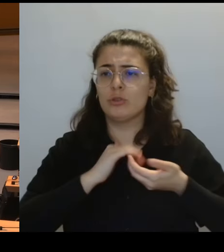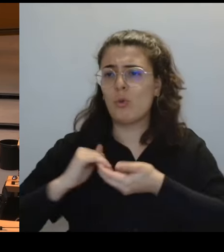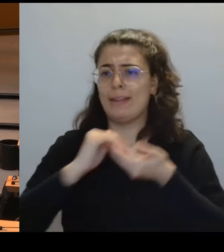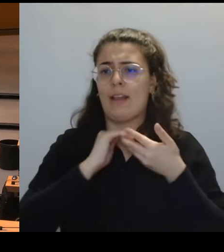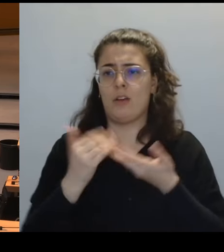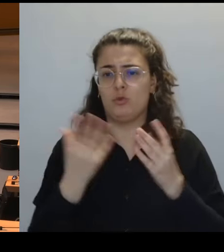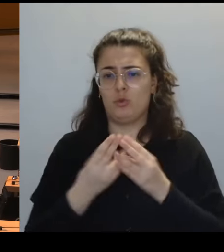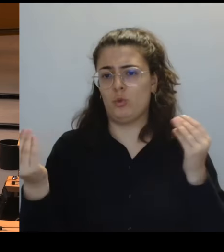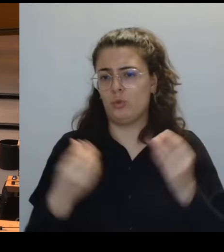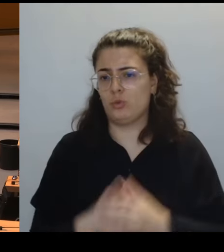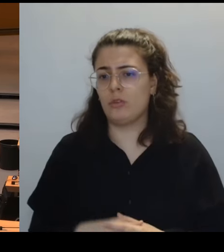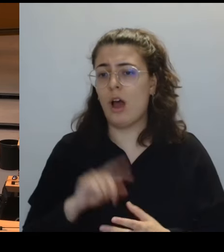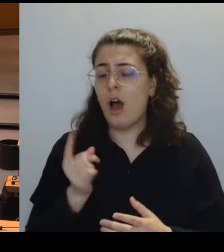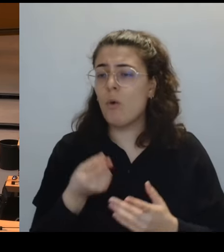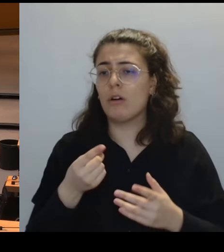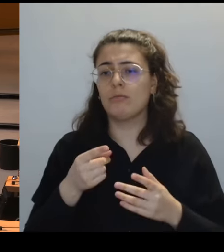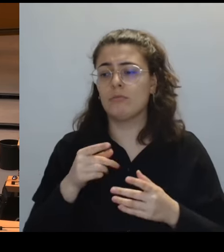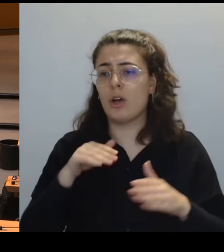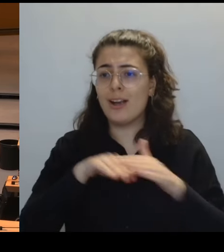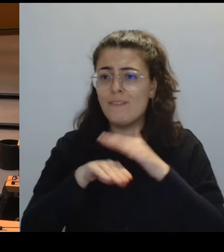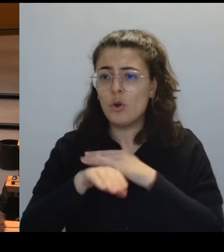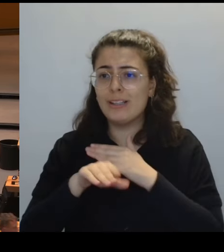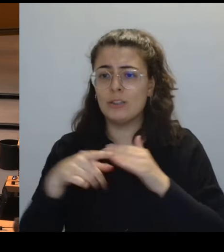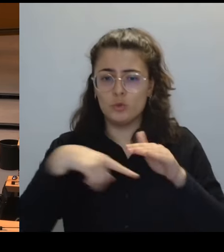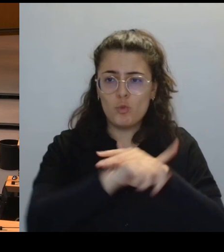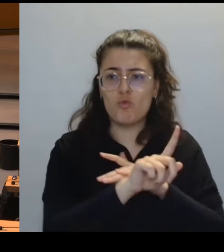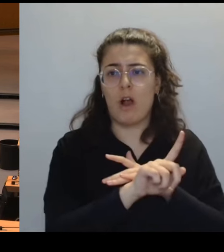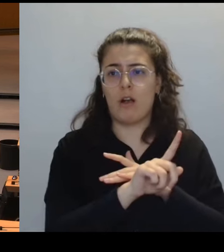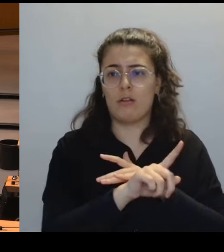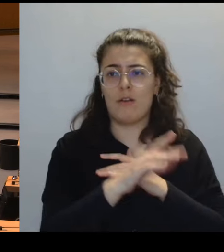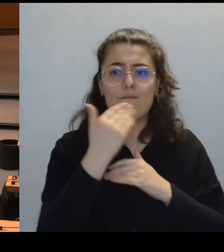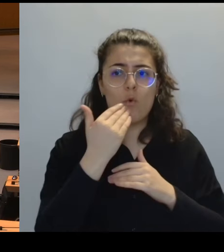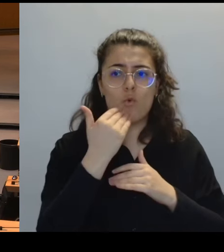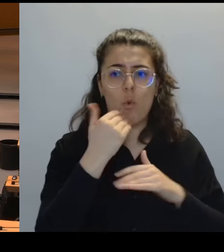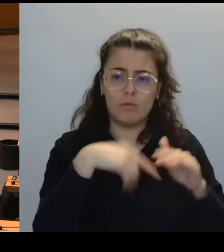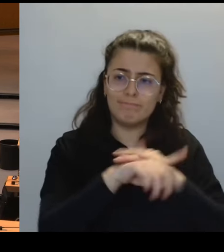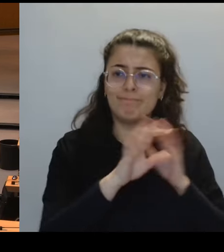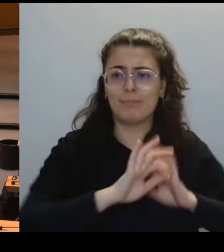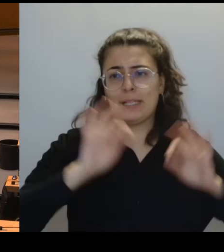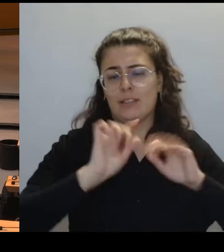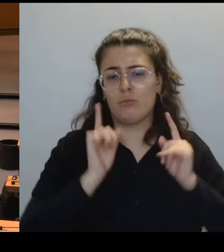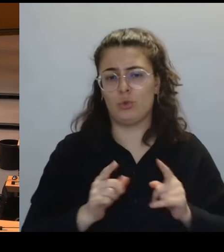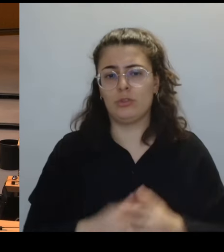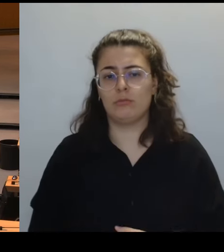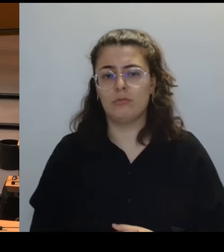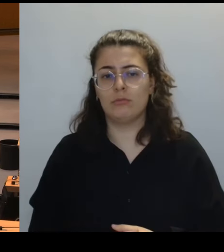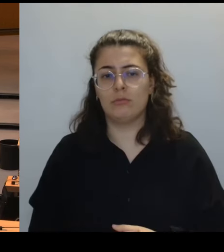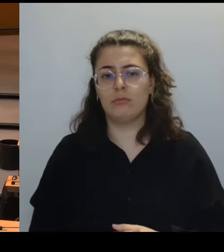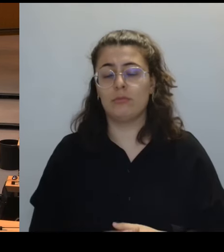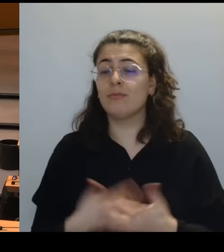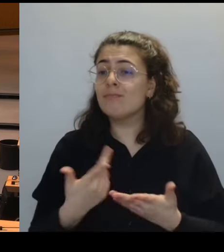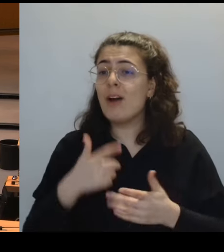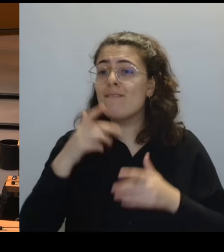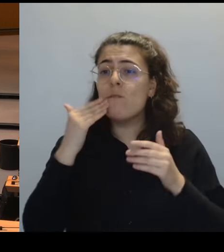Geflüchteten zu Wohnraum. Denn Wohnen ist ein Menschenrecht, das für alle Menschen gilt.